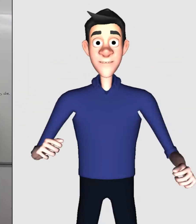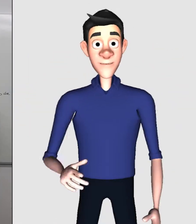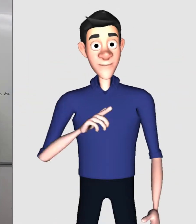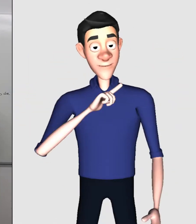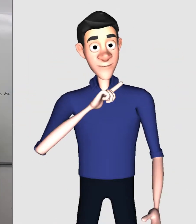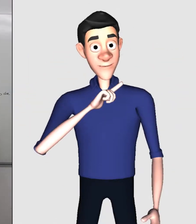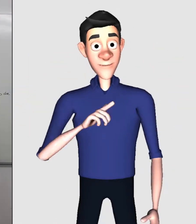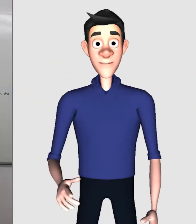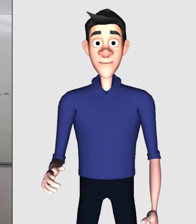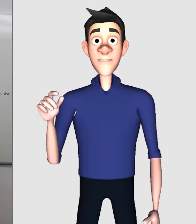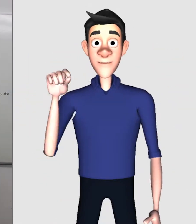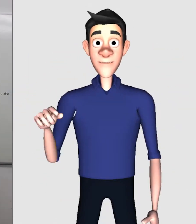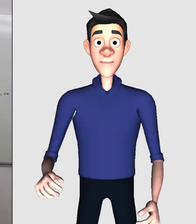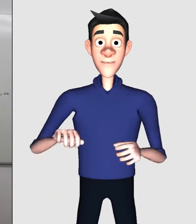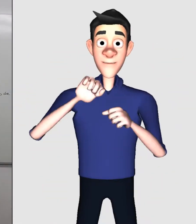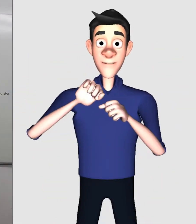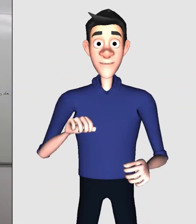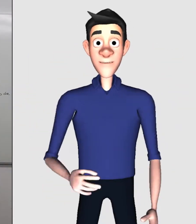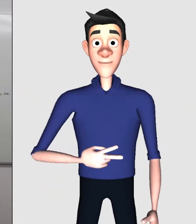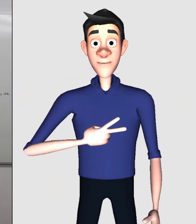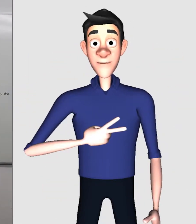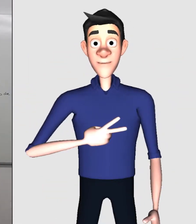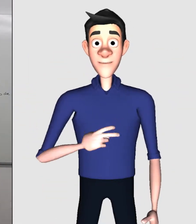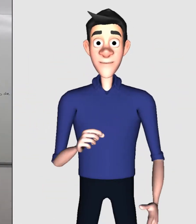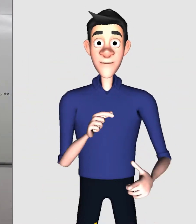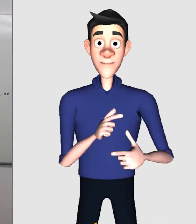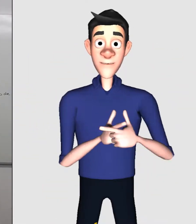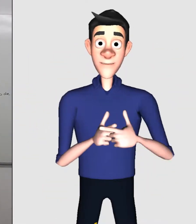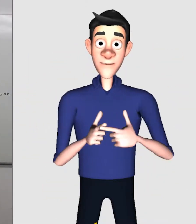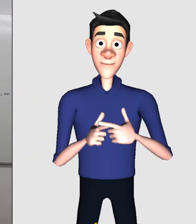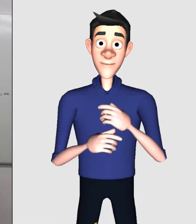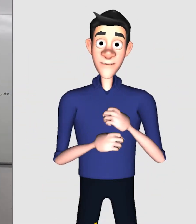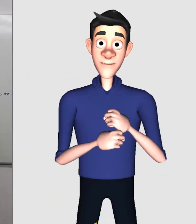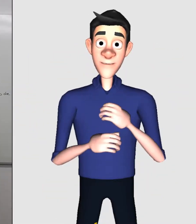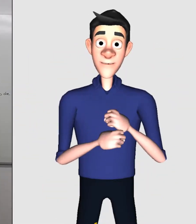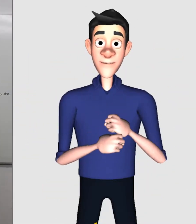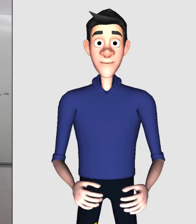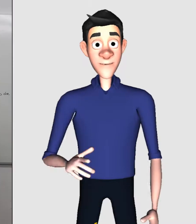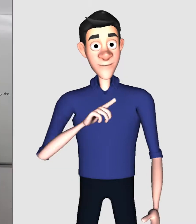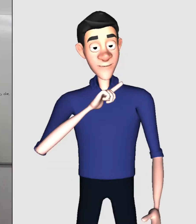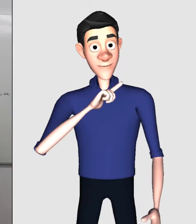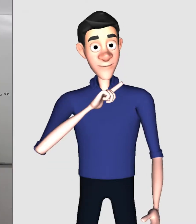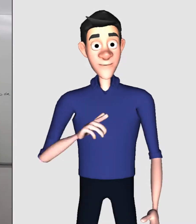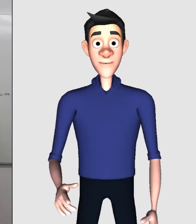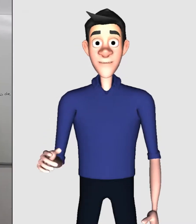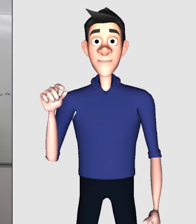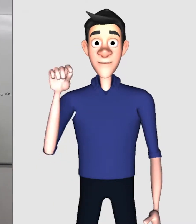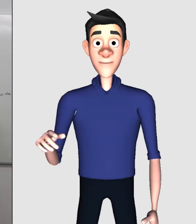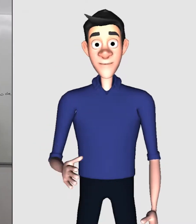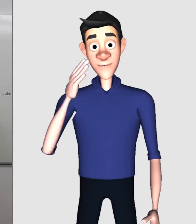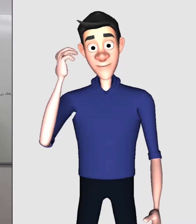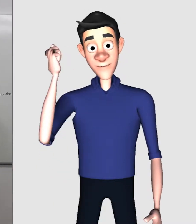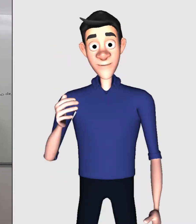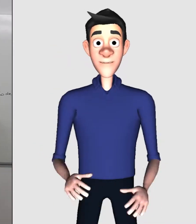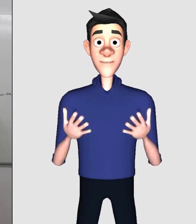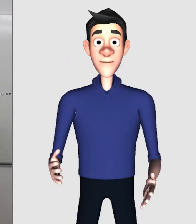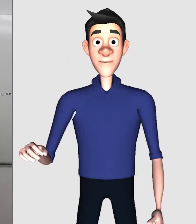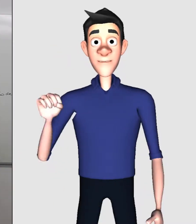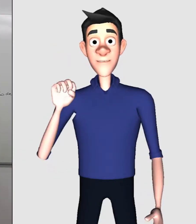Vamos chamar isso então de energia inicial Ela tem que ser igual a energia final